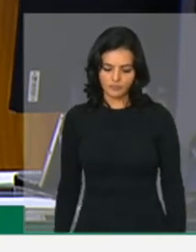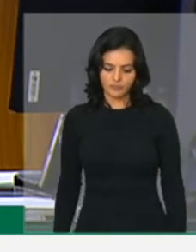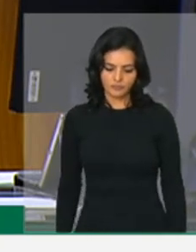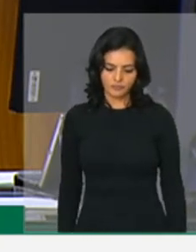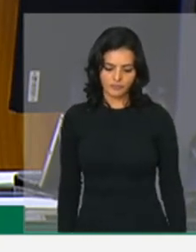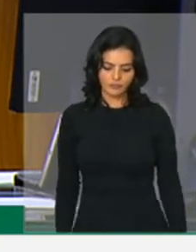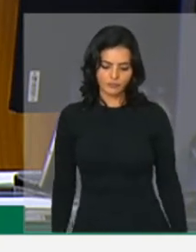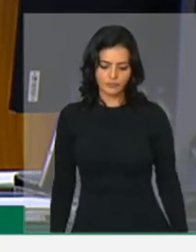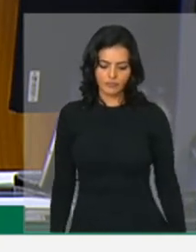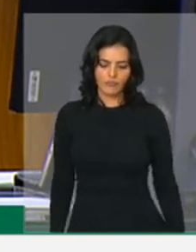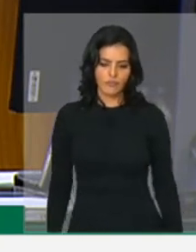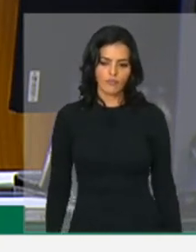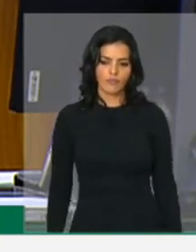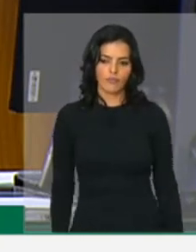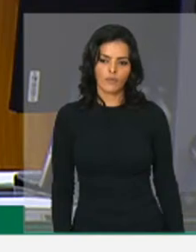PRESIDENTE, ORIENTA NÃO. -- [PRESIDENTE]: PSL PELO